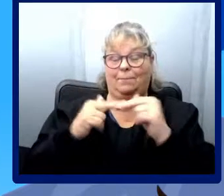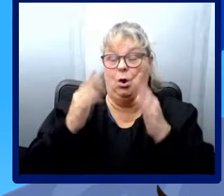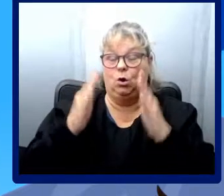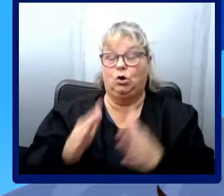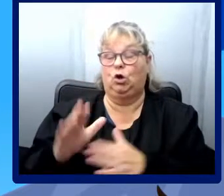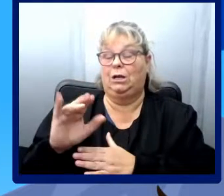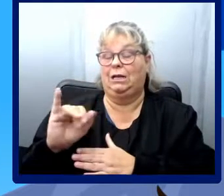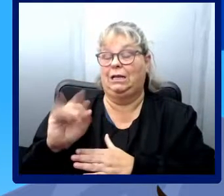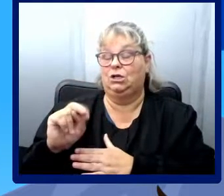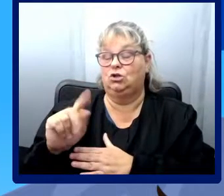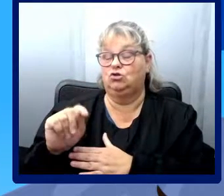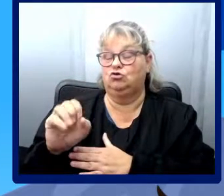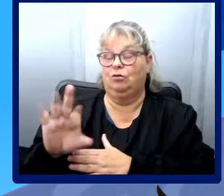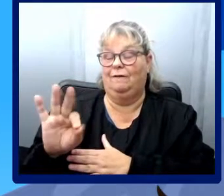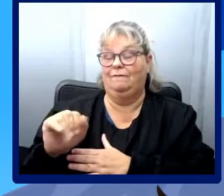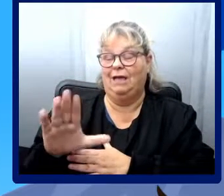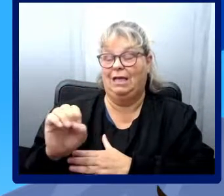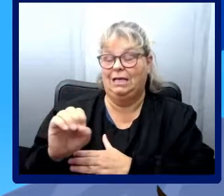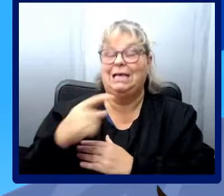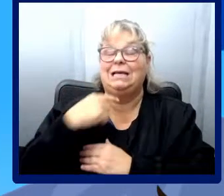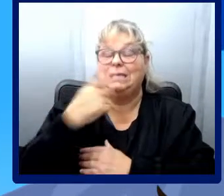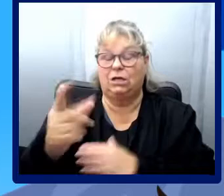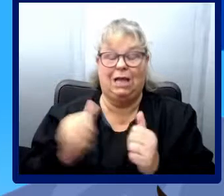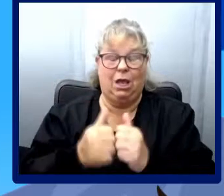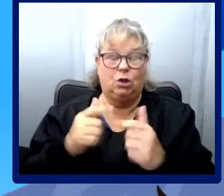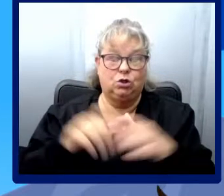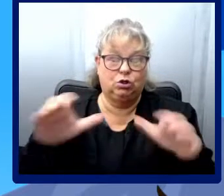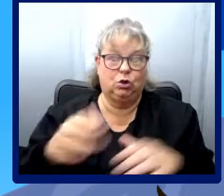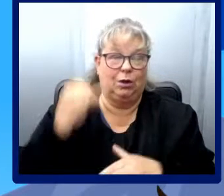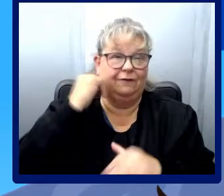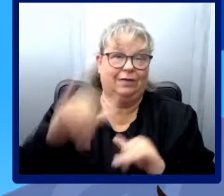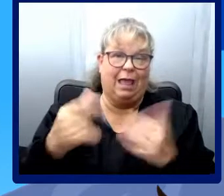y entender cada paso durante el proceso de depuración.